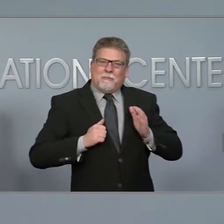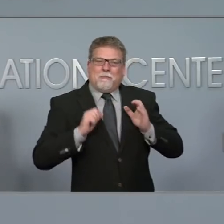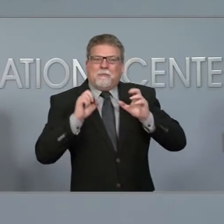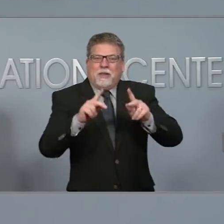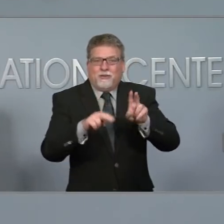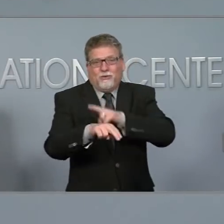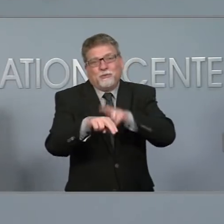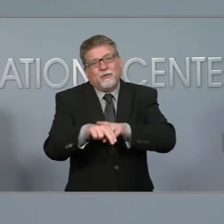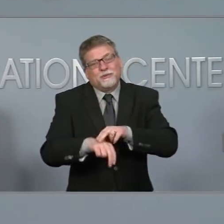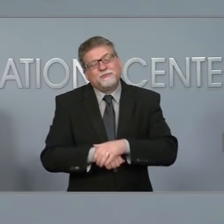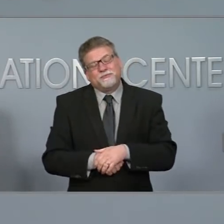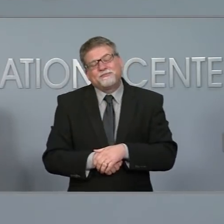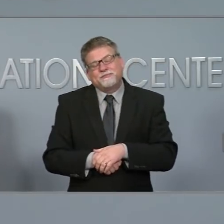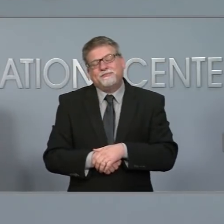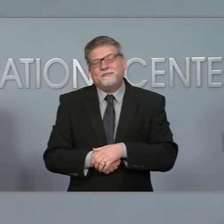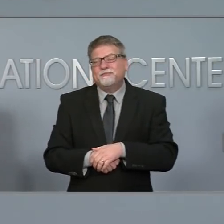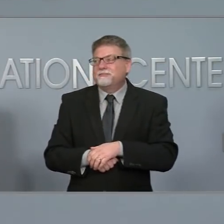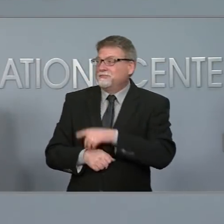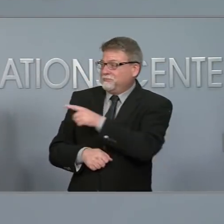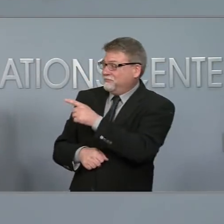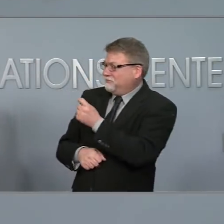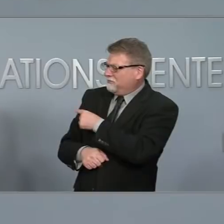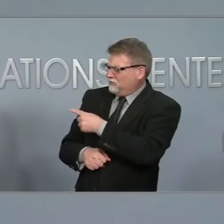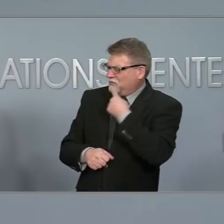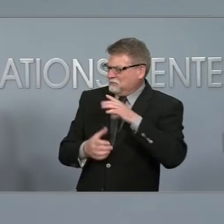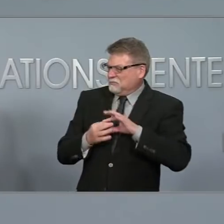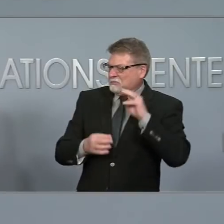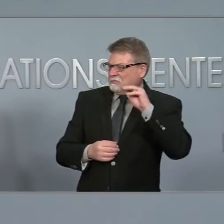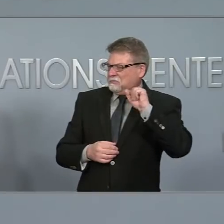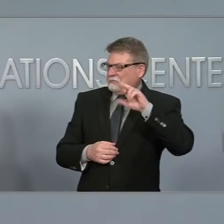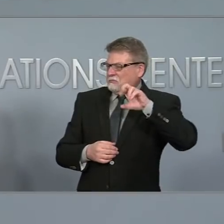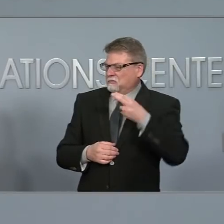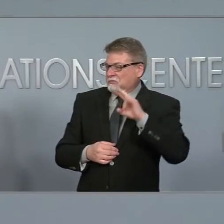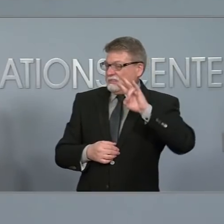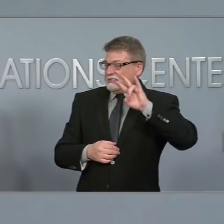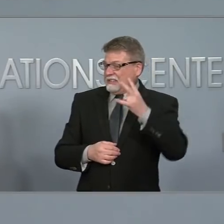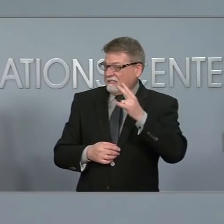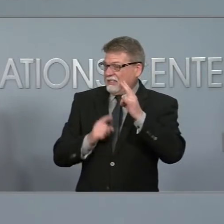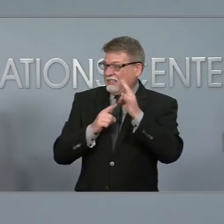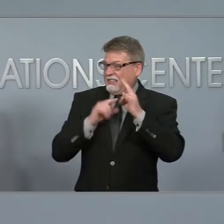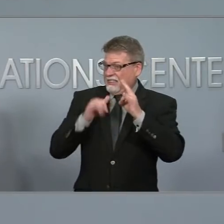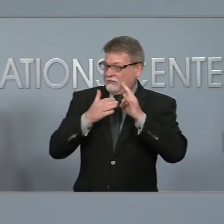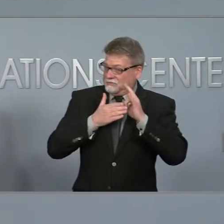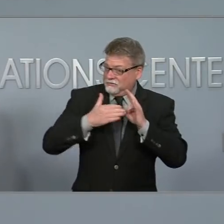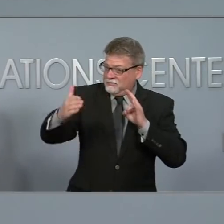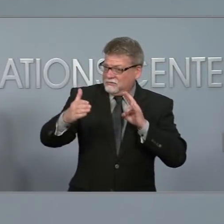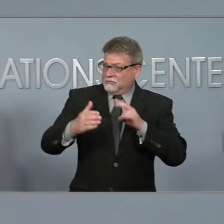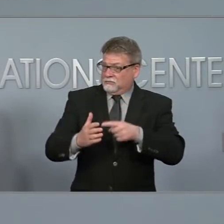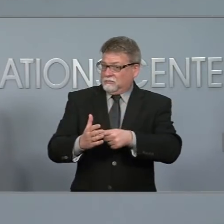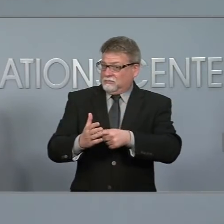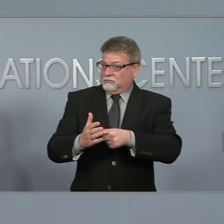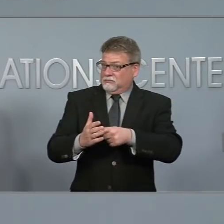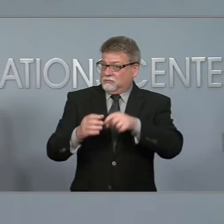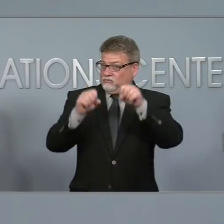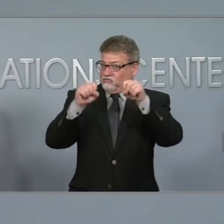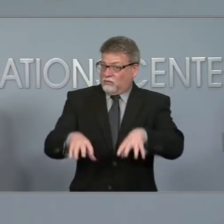familia todos estamos frustrados hito y nos todos queremos cerciorarnos de que